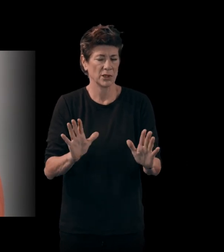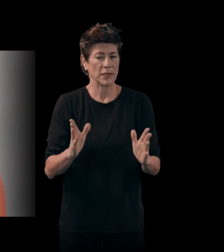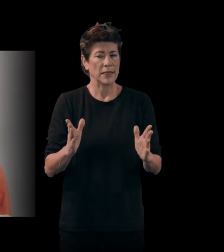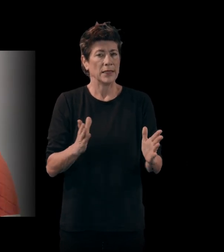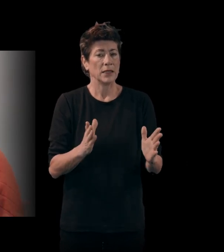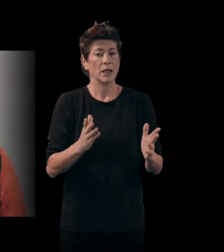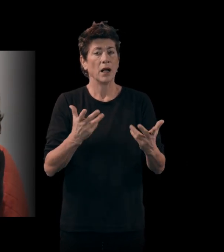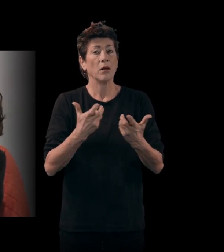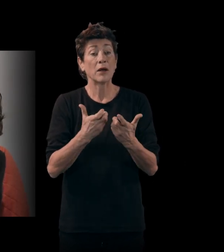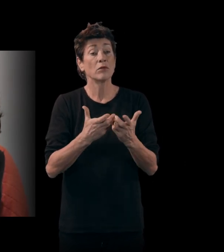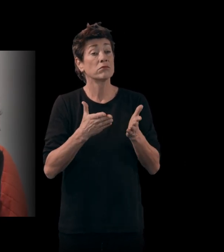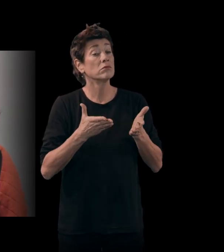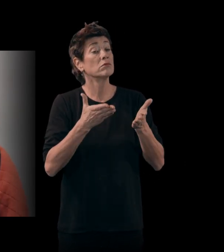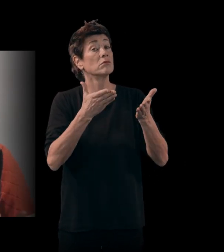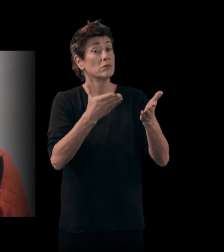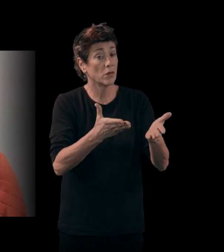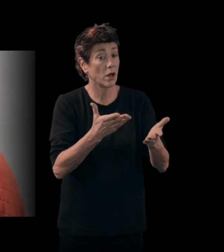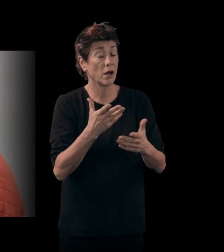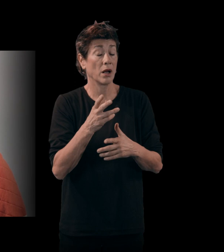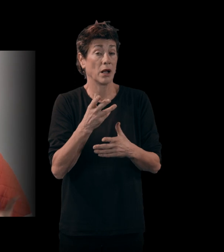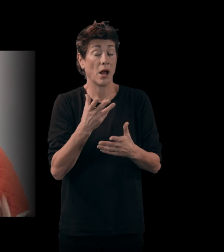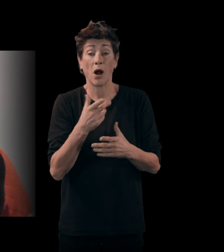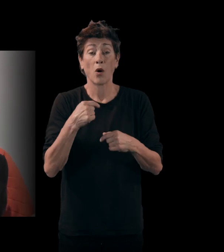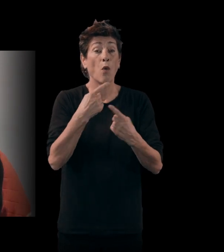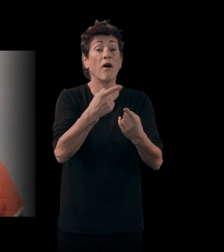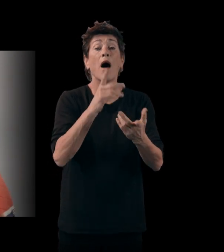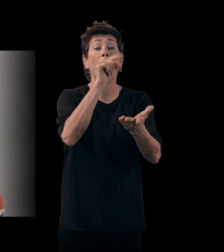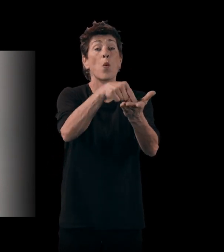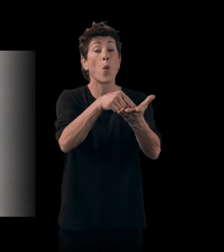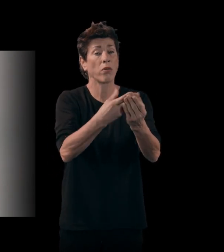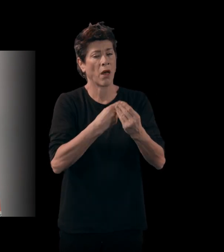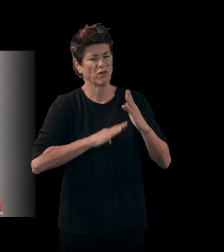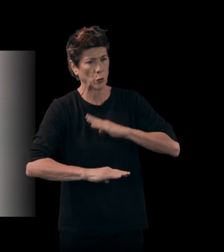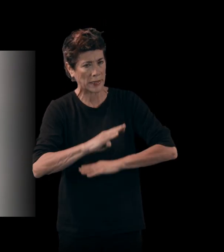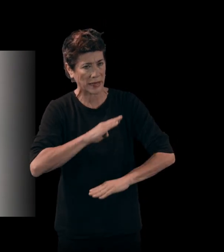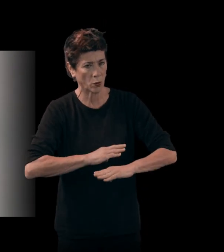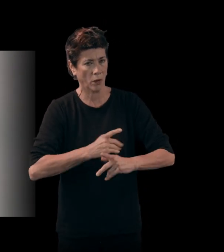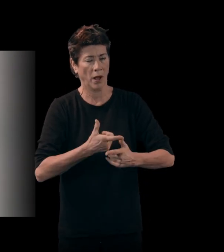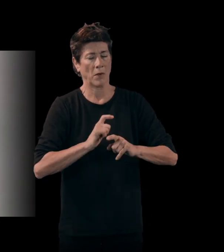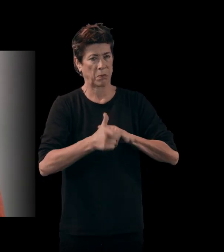Quand on va dans un endroit, ça nourrit les frustrations et les frustrations, ça provoque du désir et donc le désir, ça donne de l’énergie.